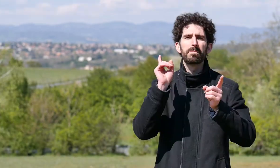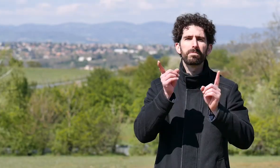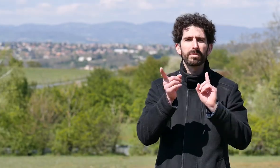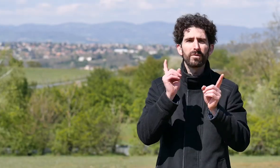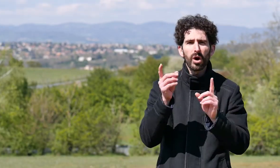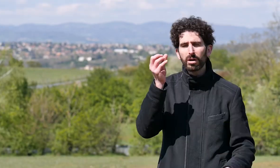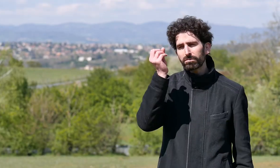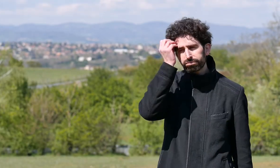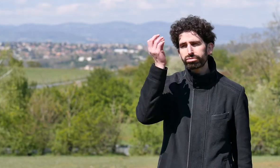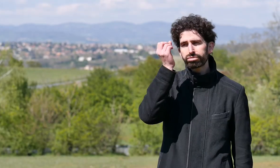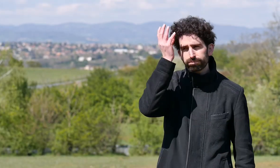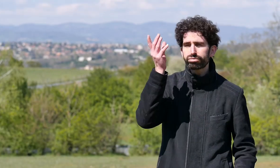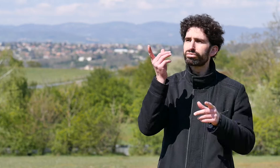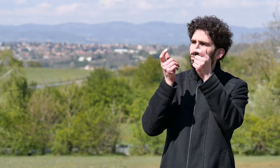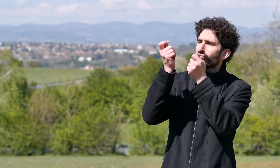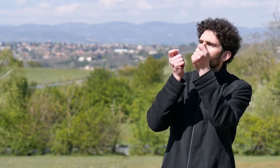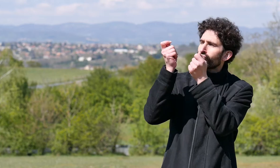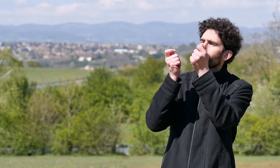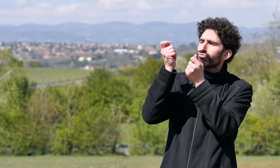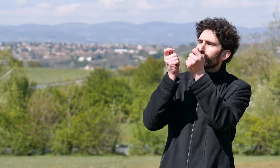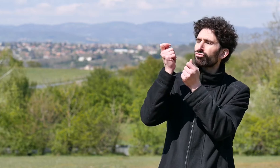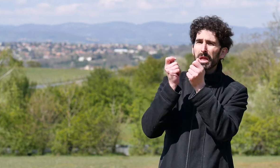Parfois, cette parole est régulée.